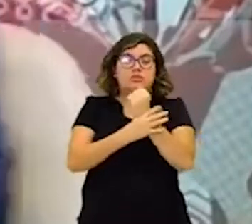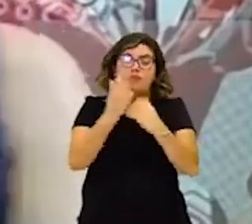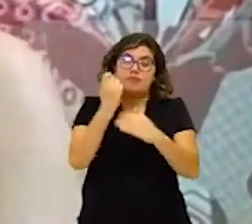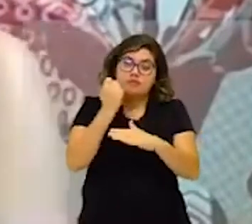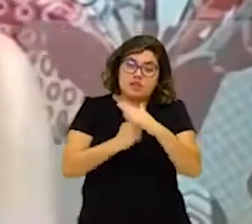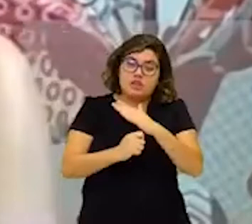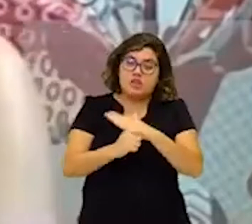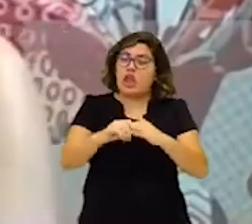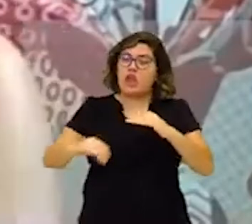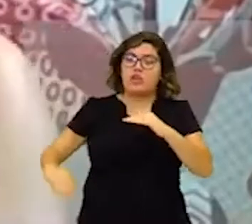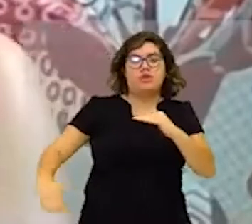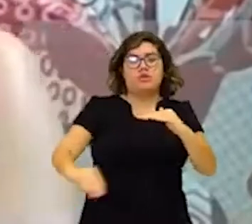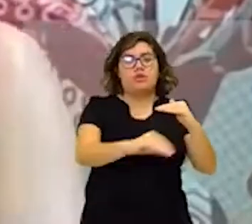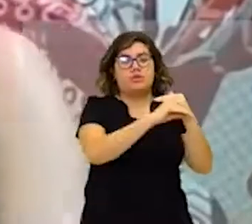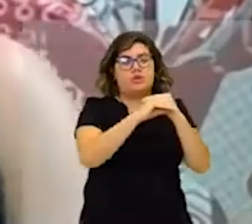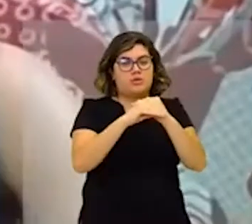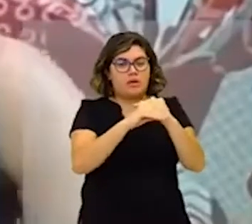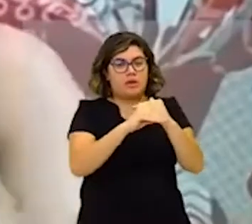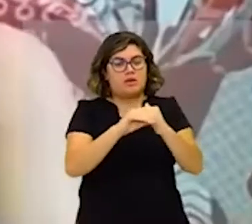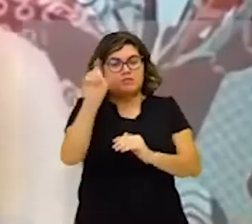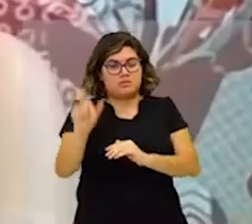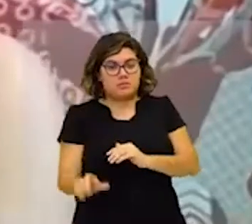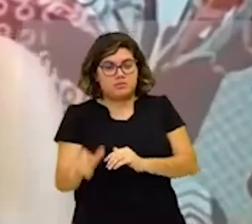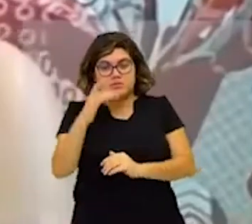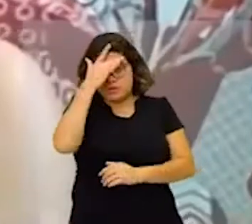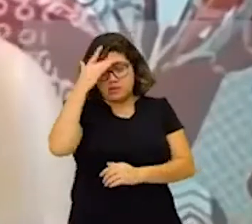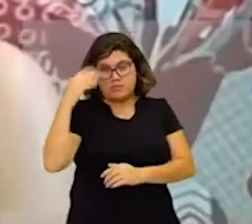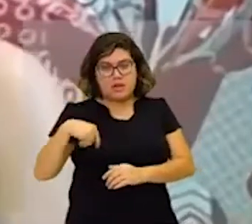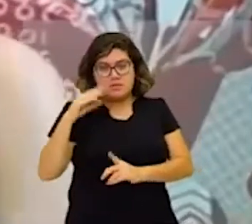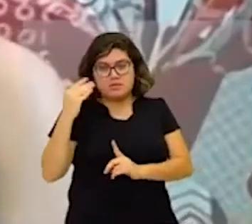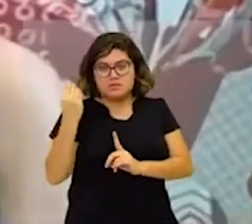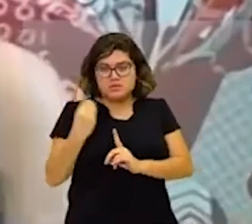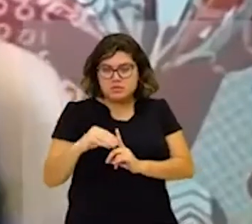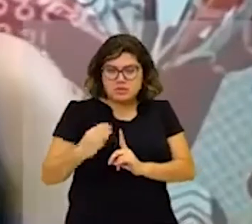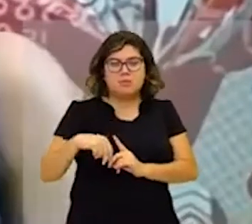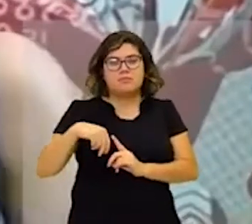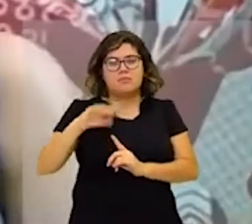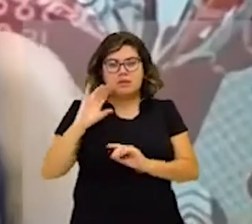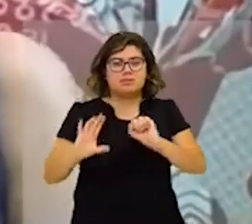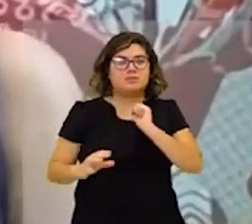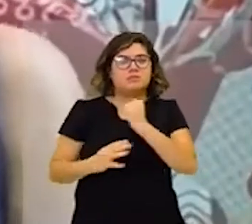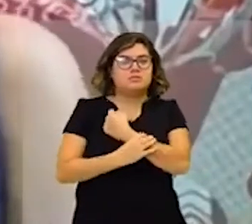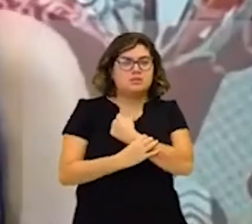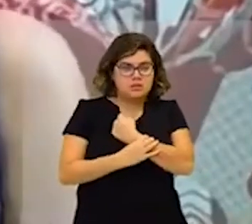que é mais bonita avisada e precisa de mais segurança Onde está e ainda mais uma candidatura